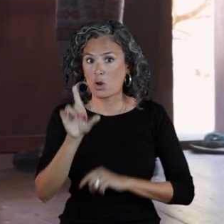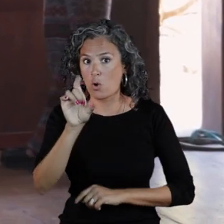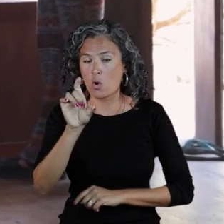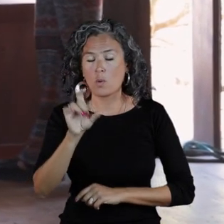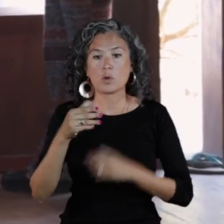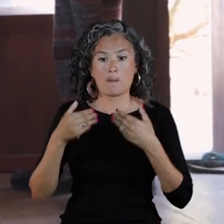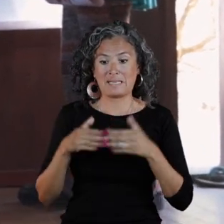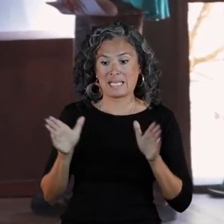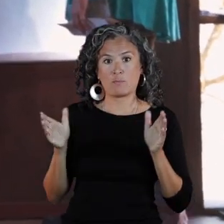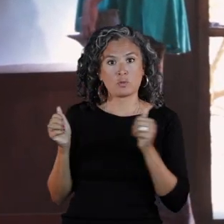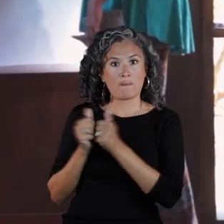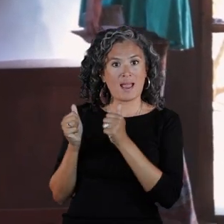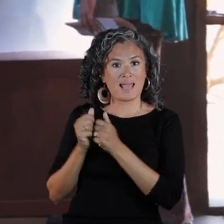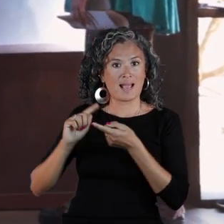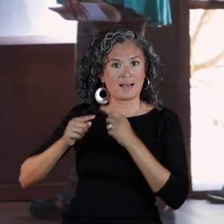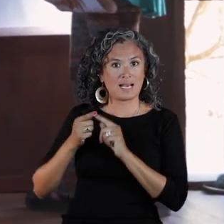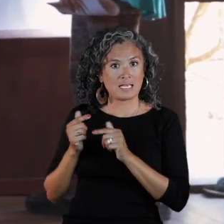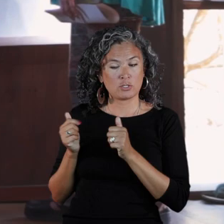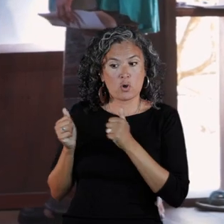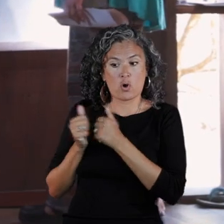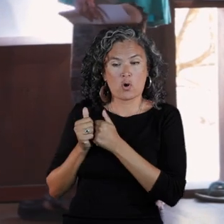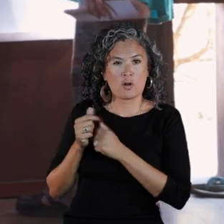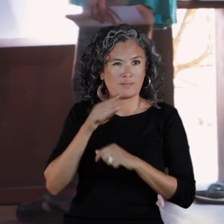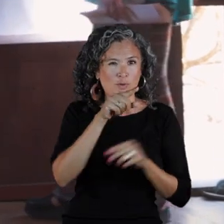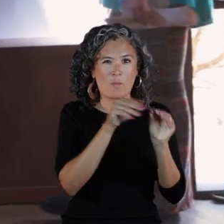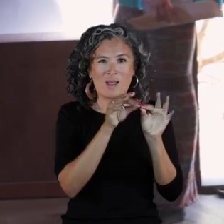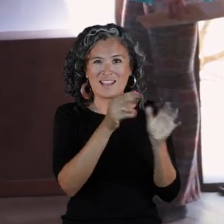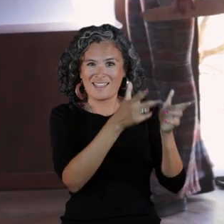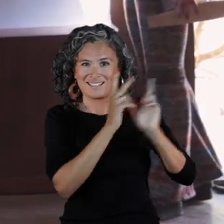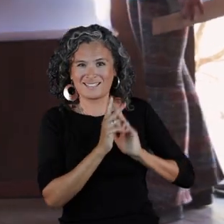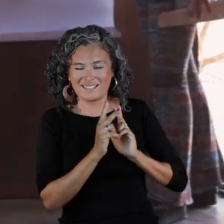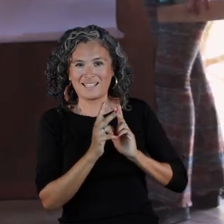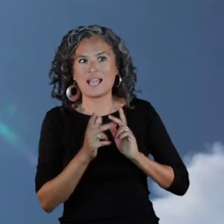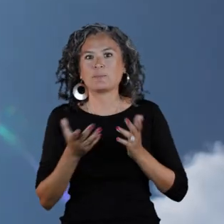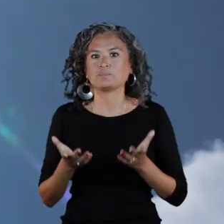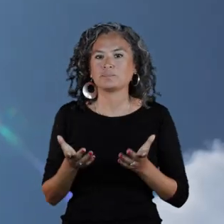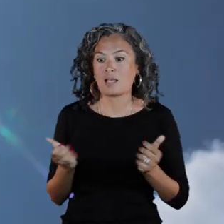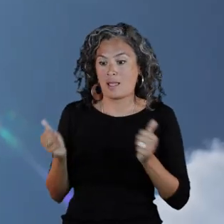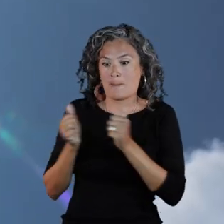Y por supuesto, cuando empezamos una relación (un poco lo que una de ustedes decía por